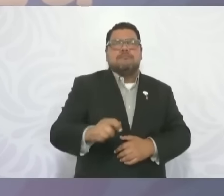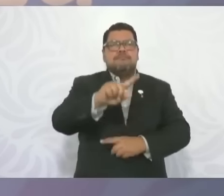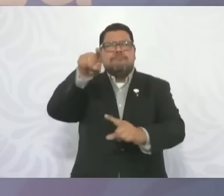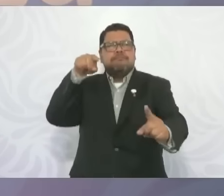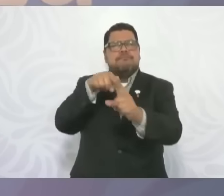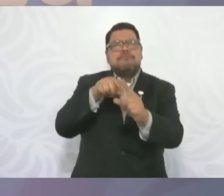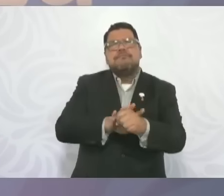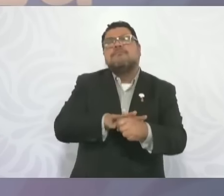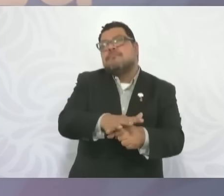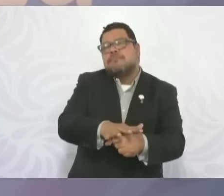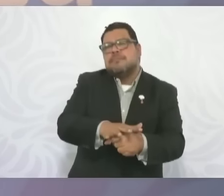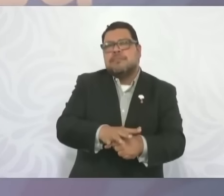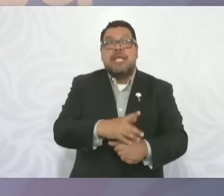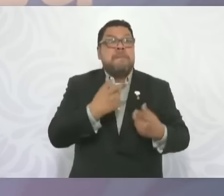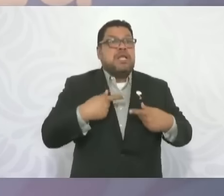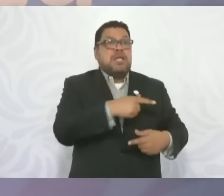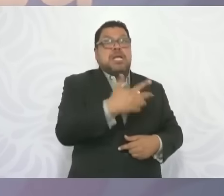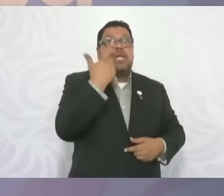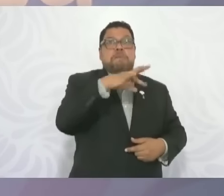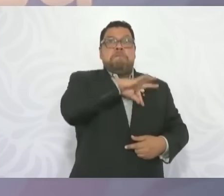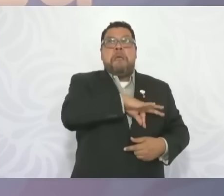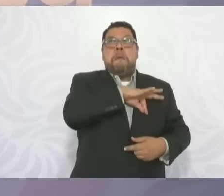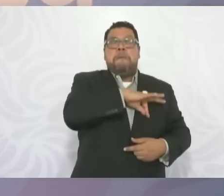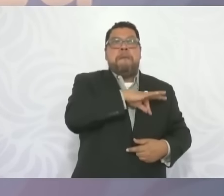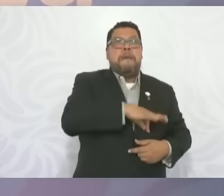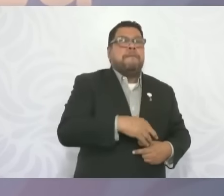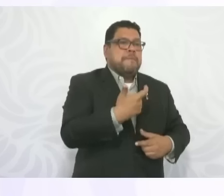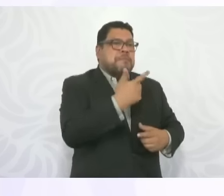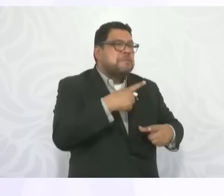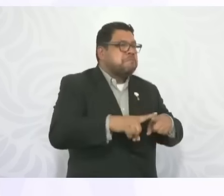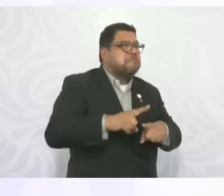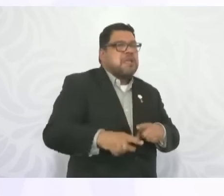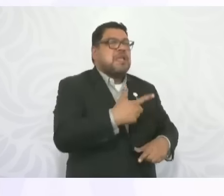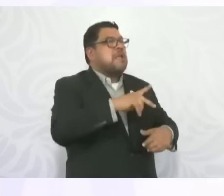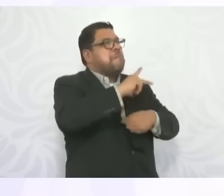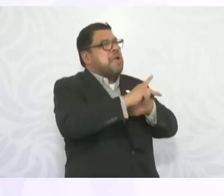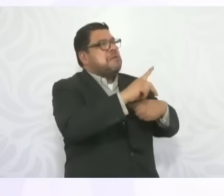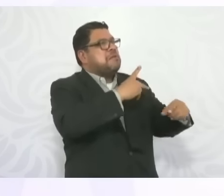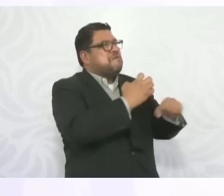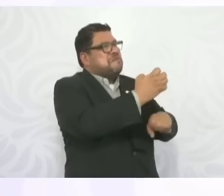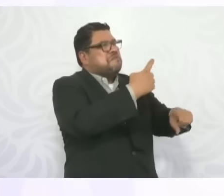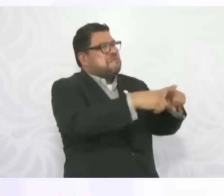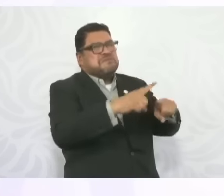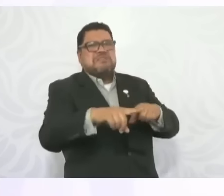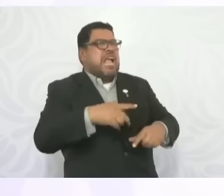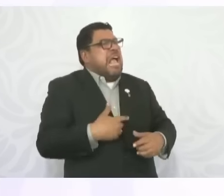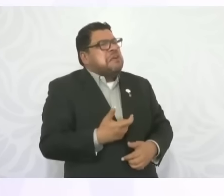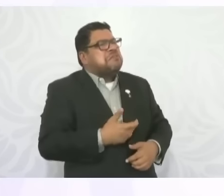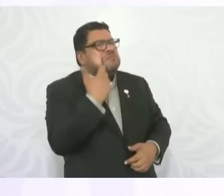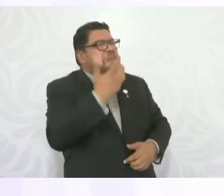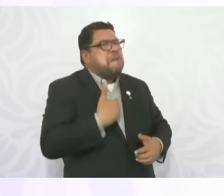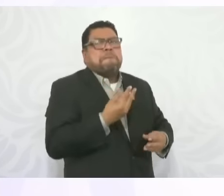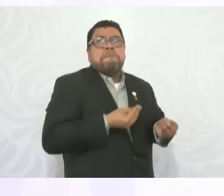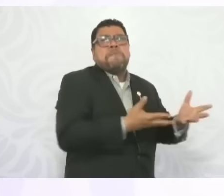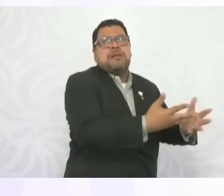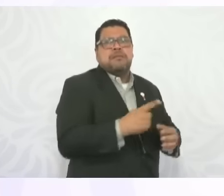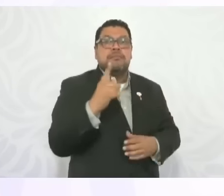su privatización y la entrega del petróleo a privados extranjeros. Sí, en aquel 1988 del que